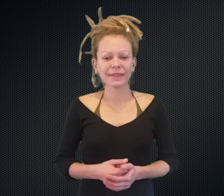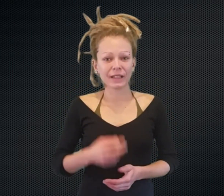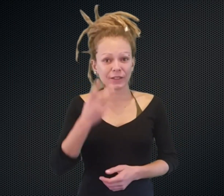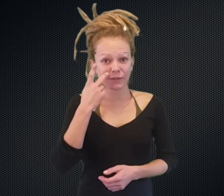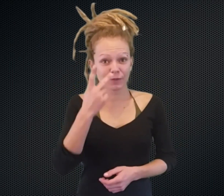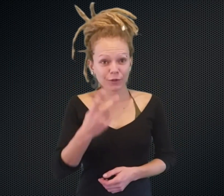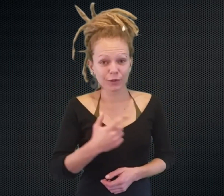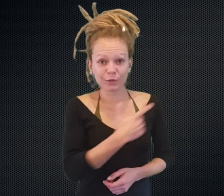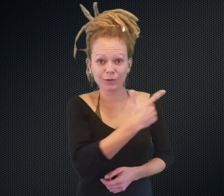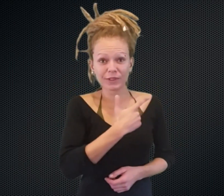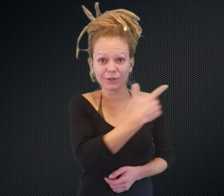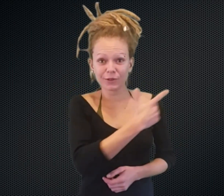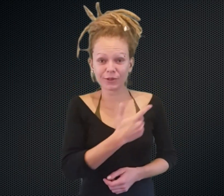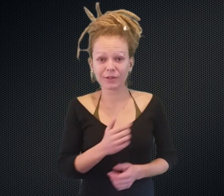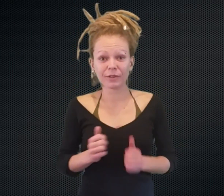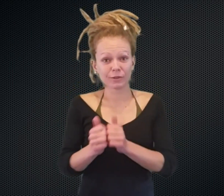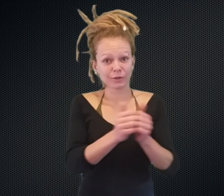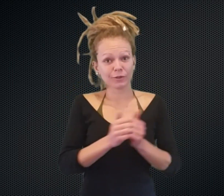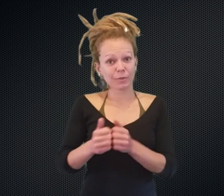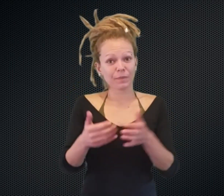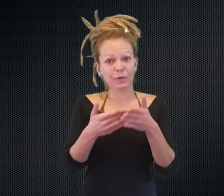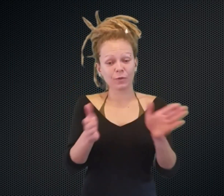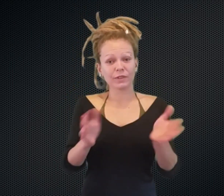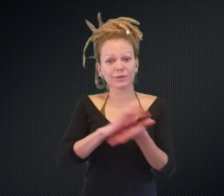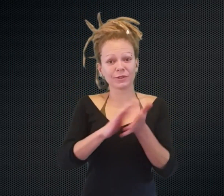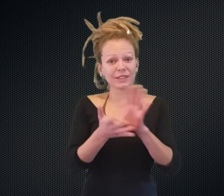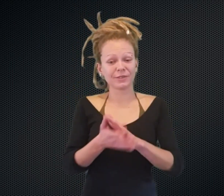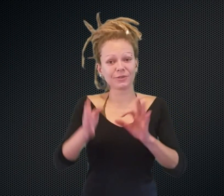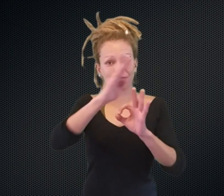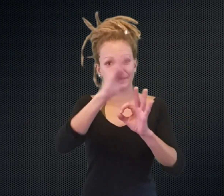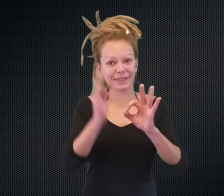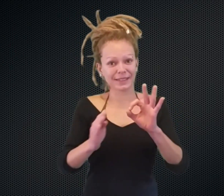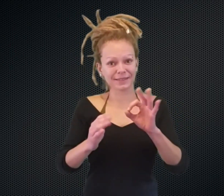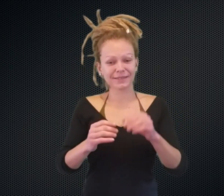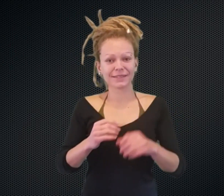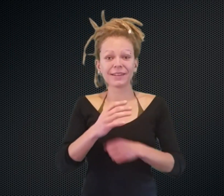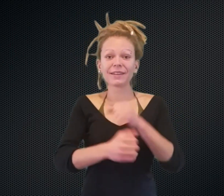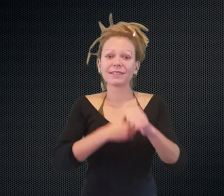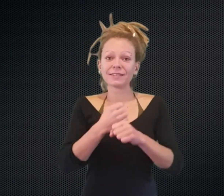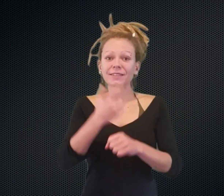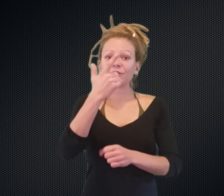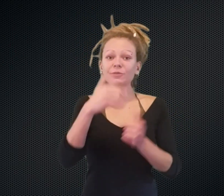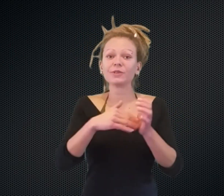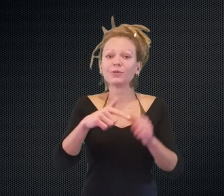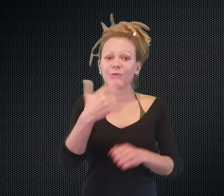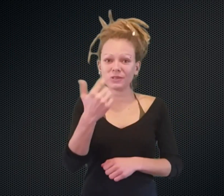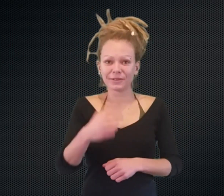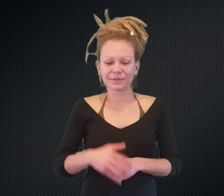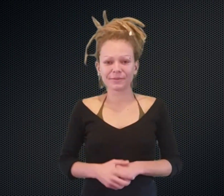Ensemble en 2012, nous créons l'association Solidarité-Sourds-Bénin,